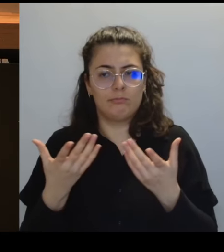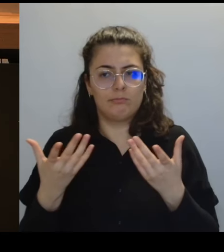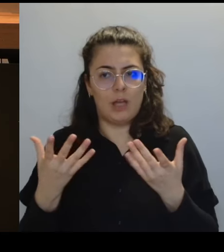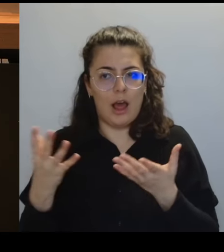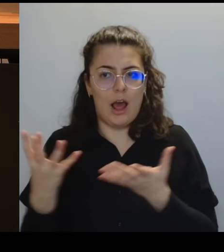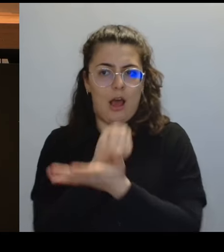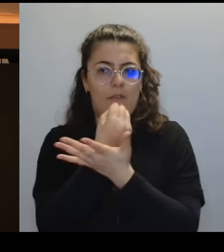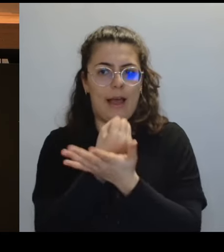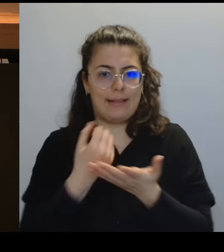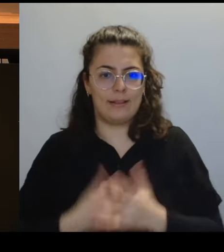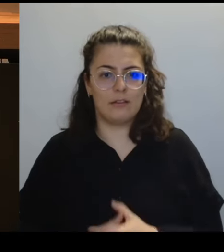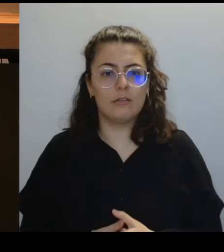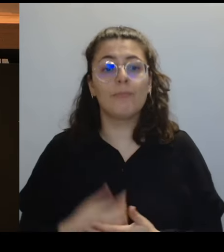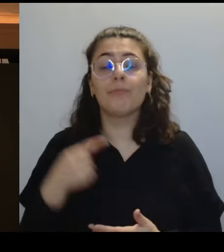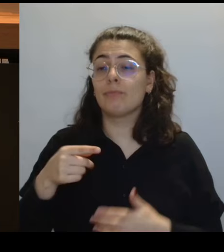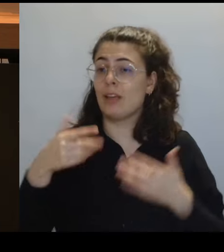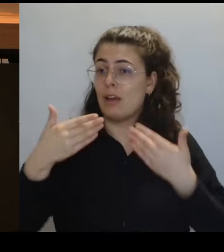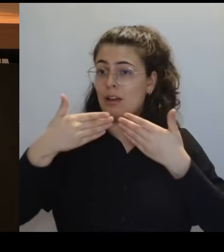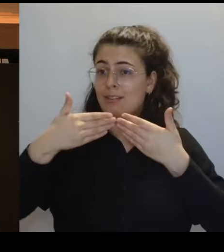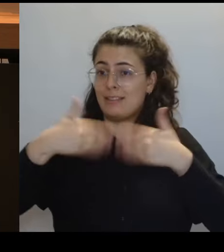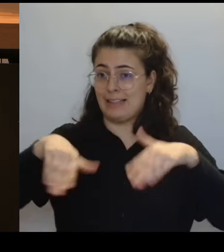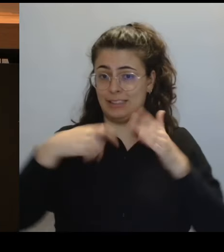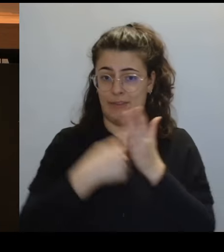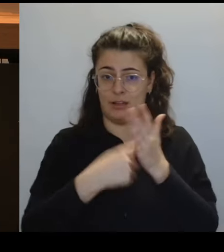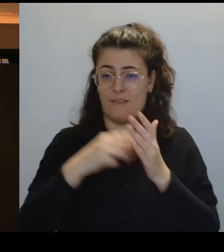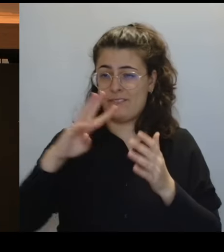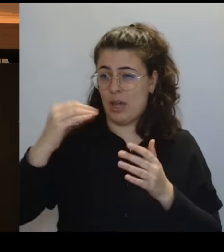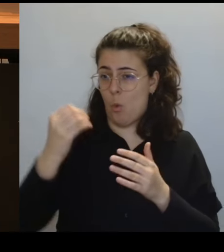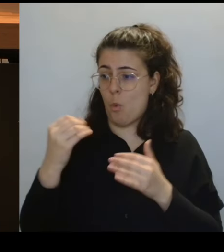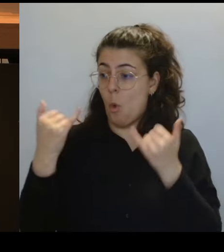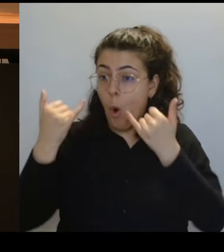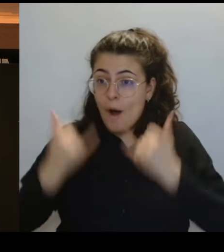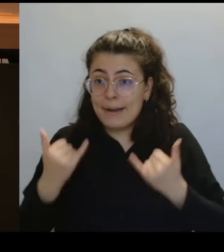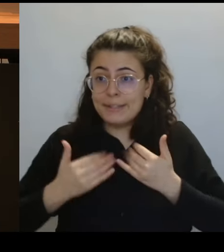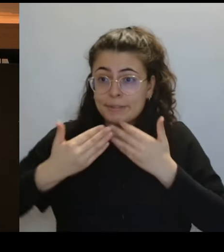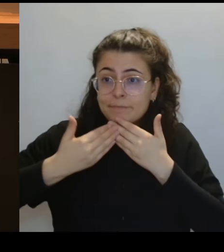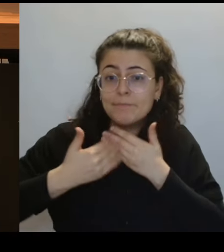heute gelten, würden sie in keiner Umweltzone in Deutschland